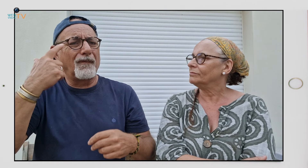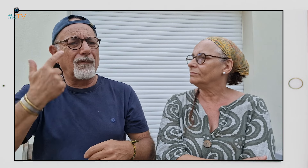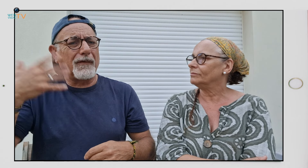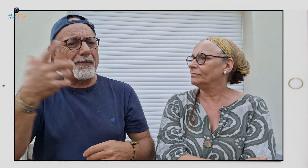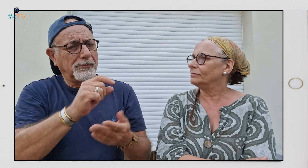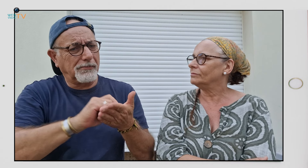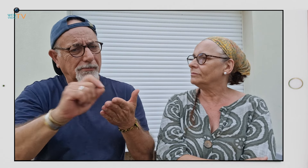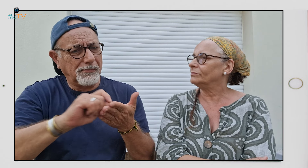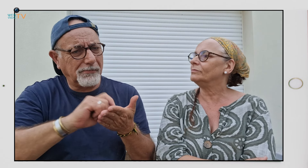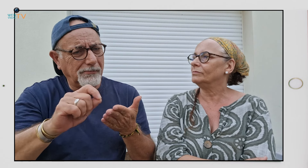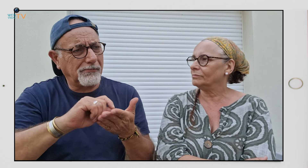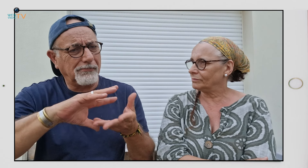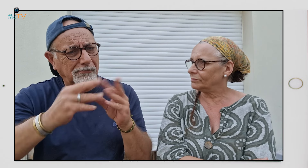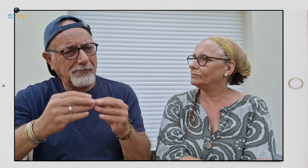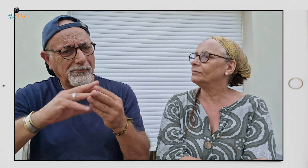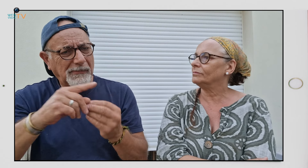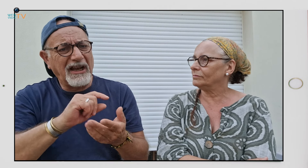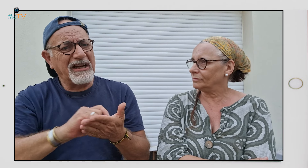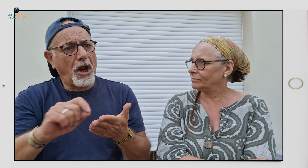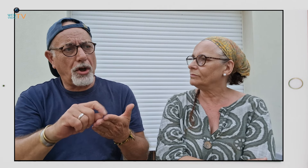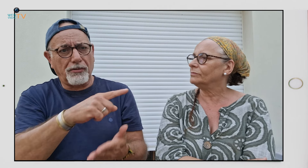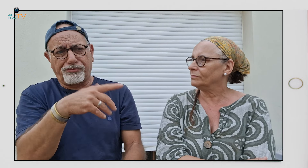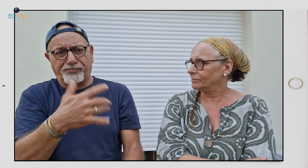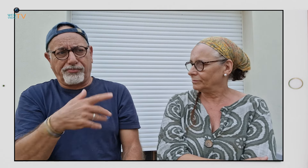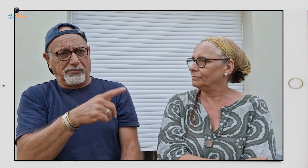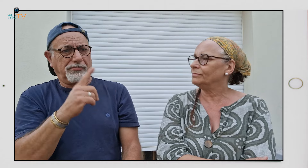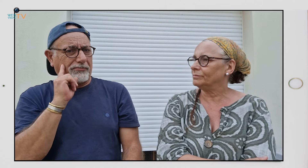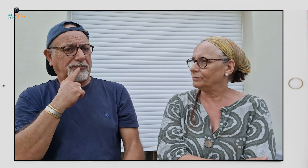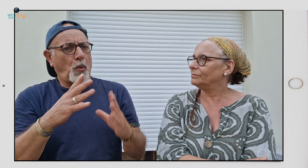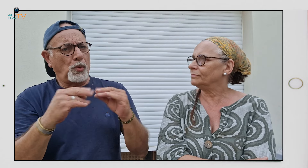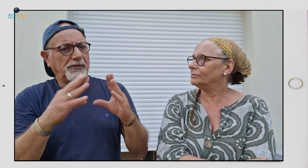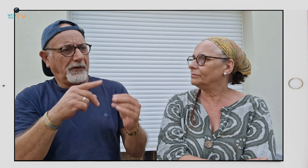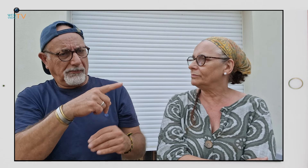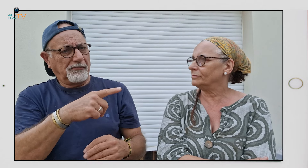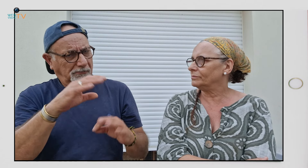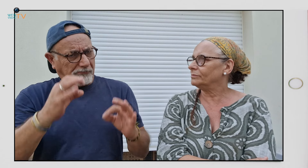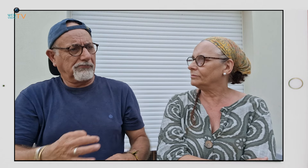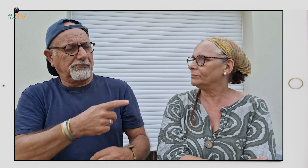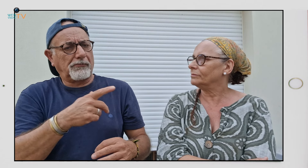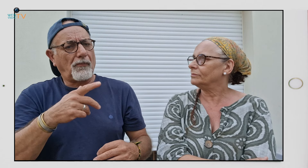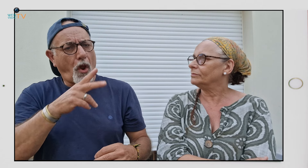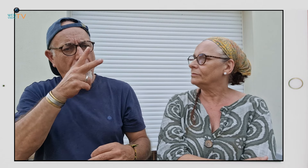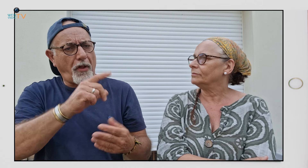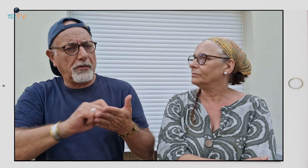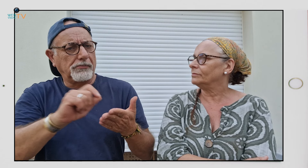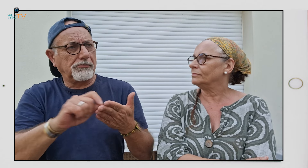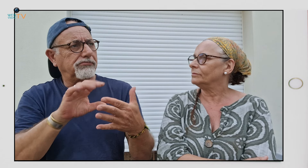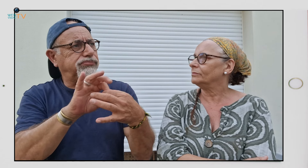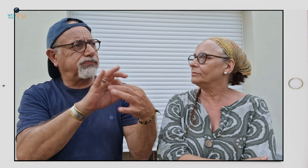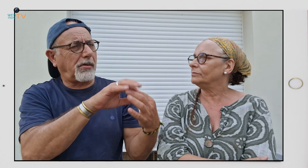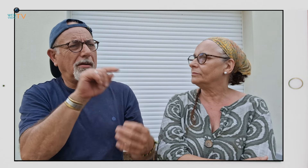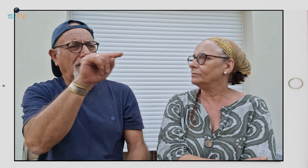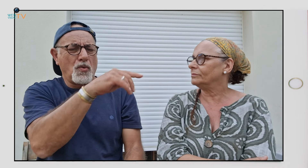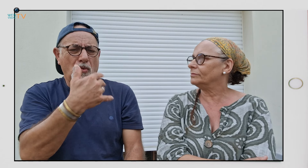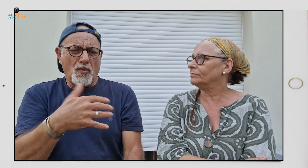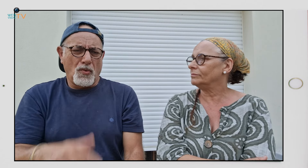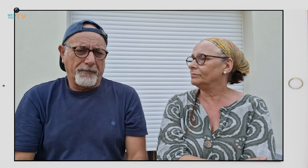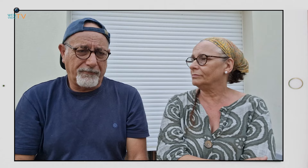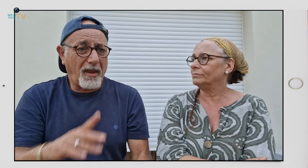conocidos escritores y adaptadores de guion, sordos universitarios, con quienes ha estado trabajando.